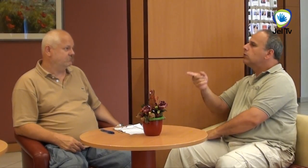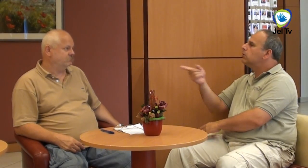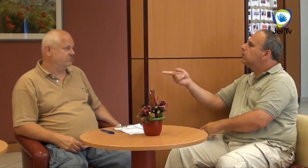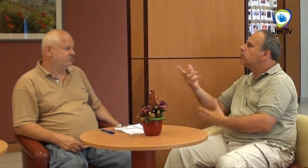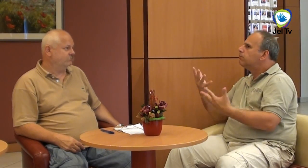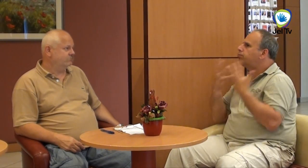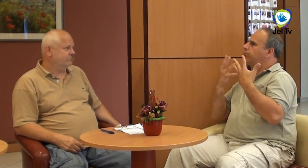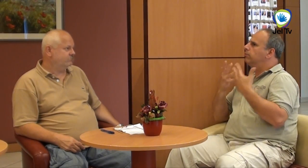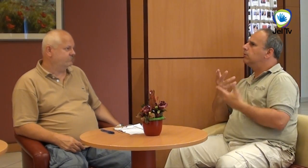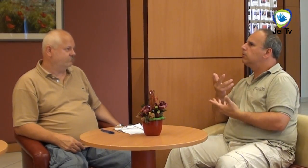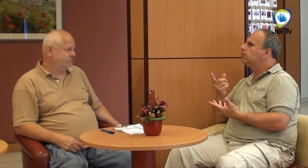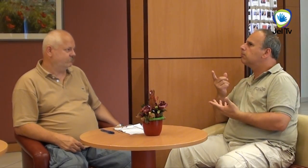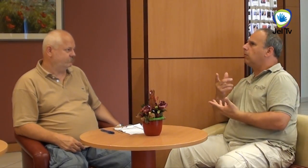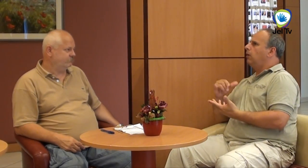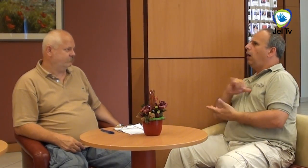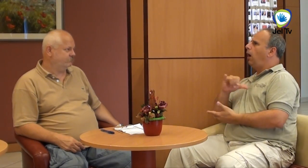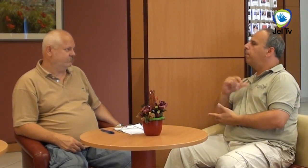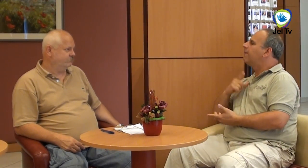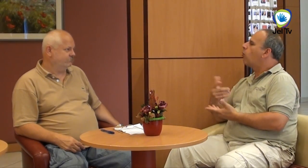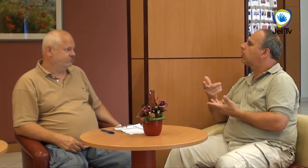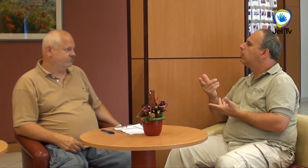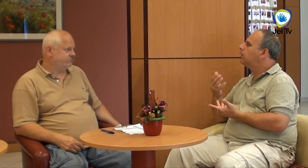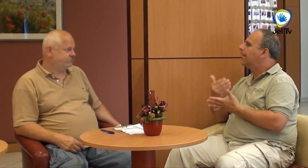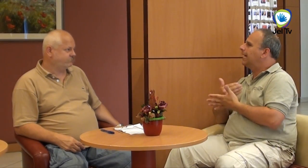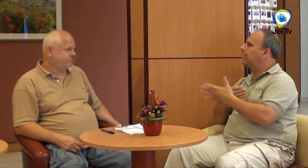Mi volt neked a legszembetűnőbb hír?